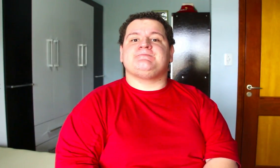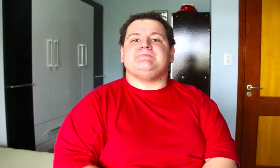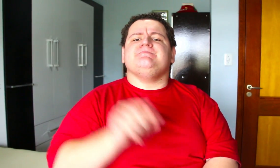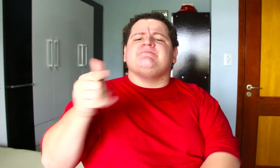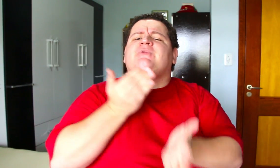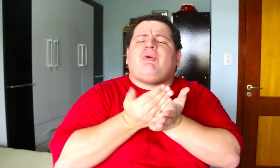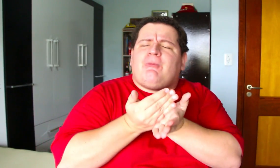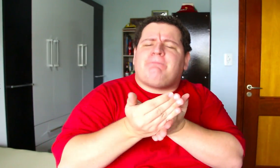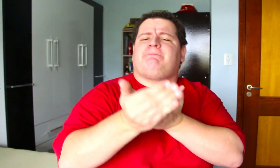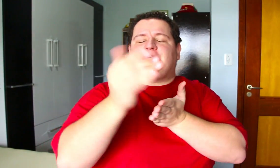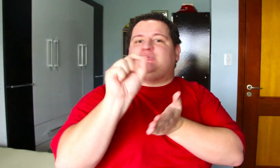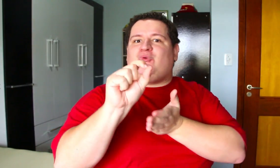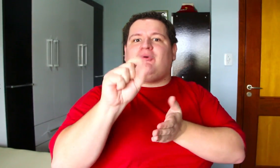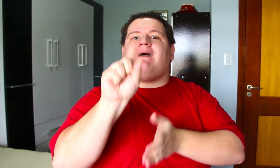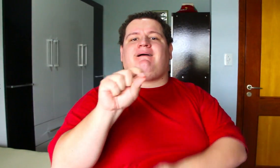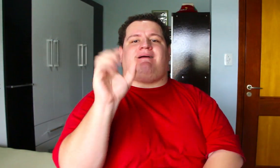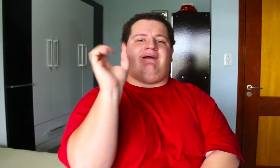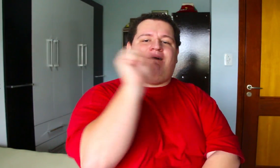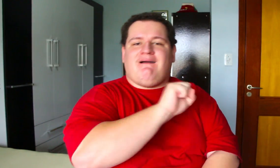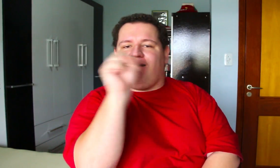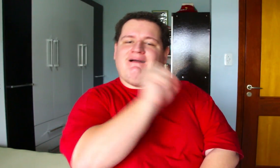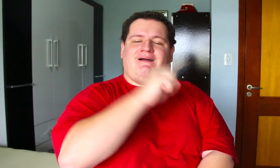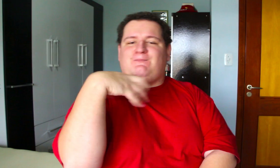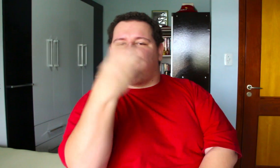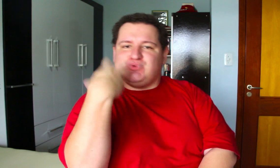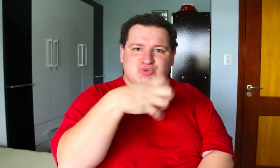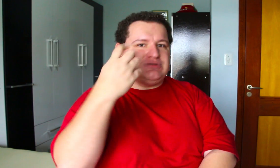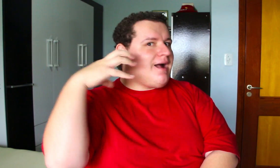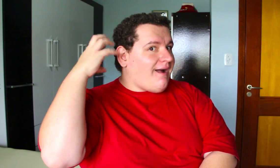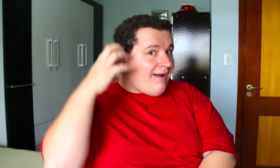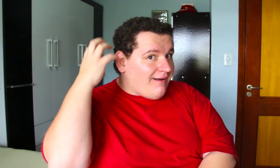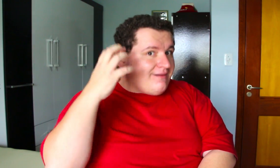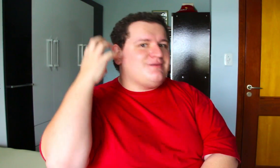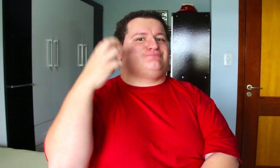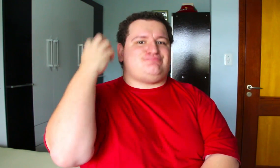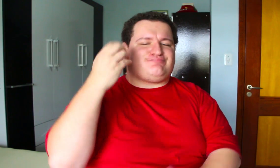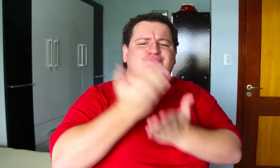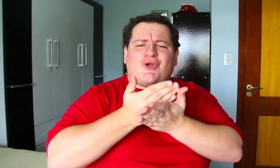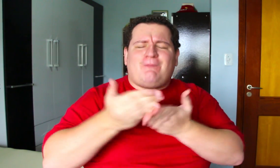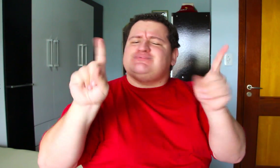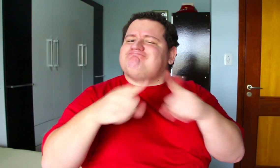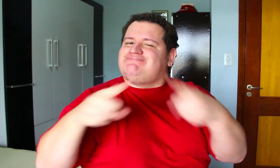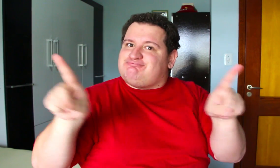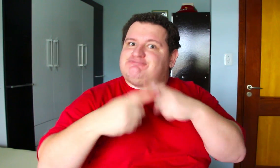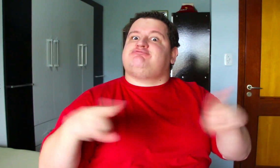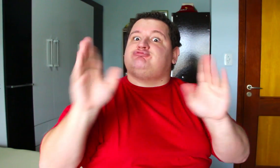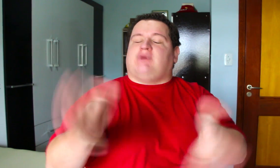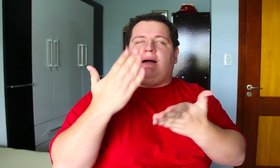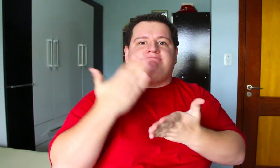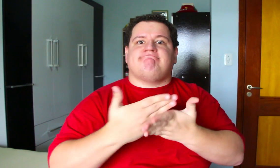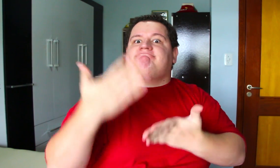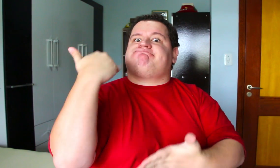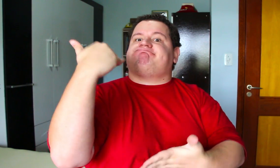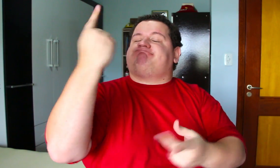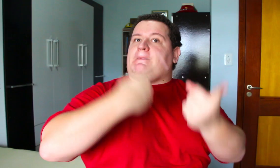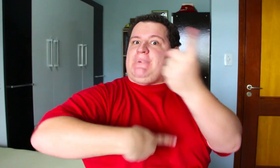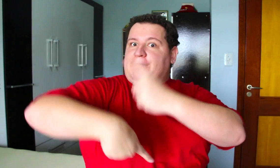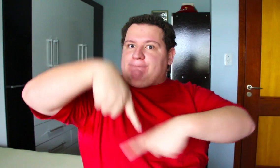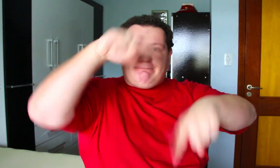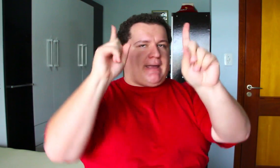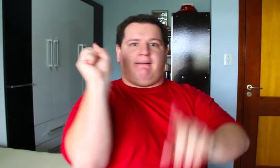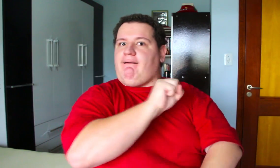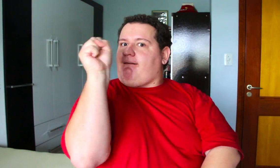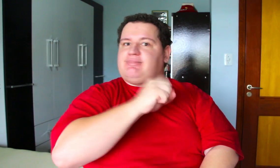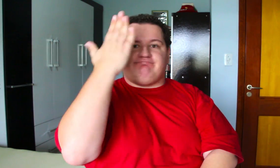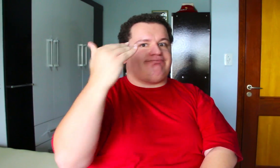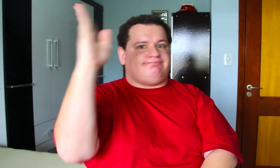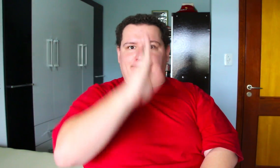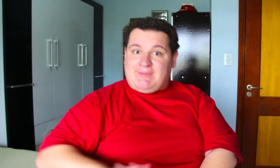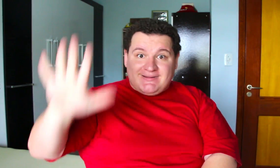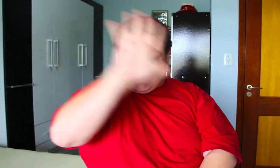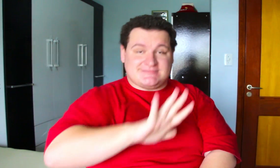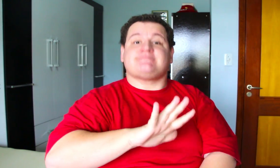Iniciou a carreira como cantora no rádio, se tornou o sucesso do país,